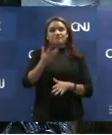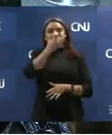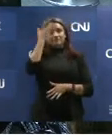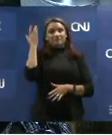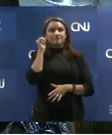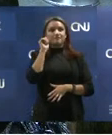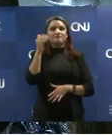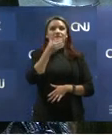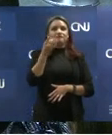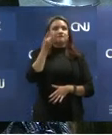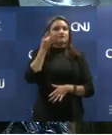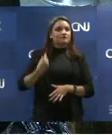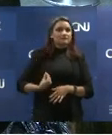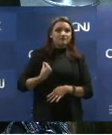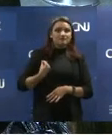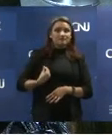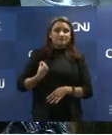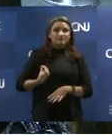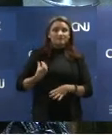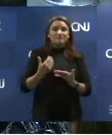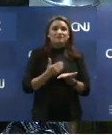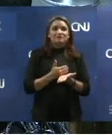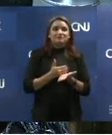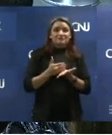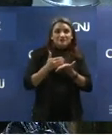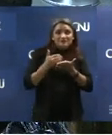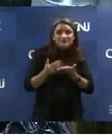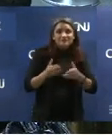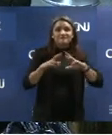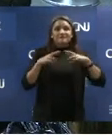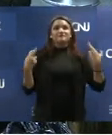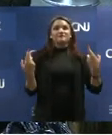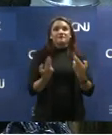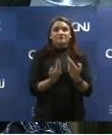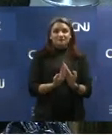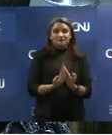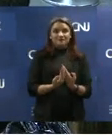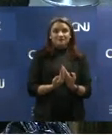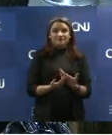aqui desde o início da sessão e nós temos outra solenidade.